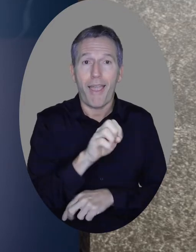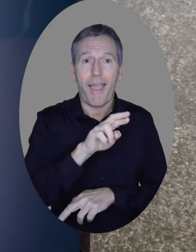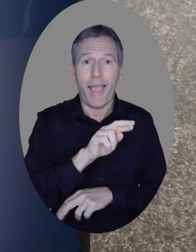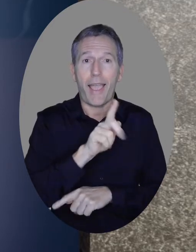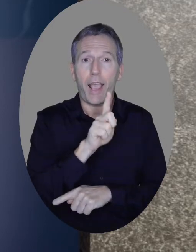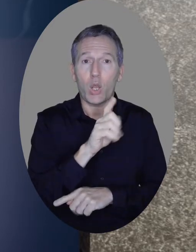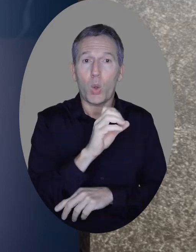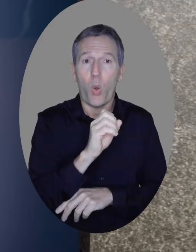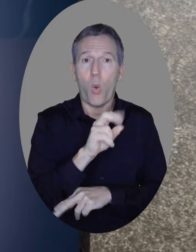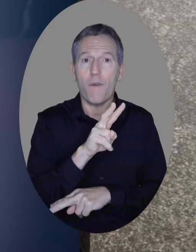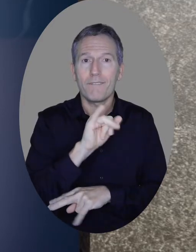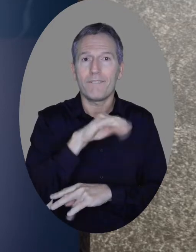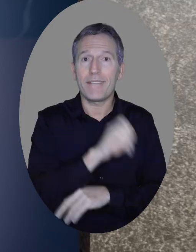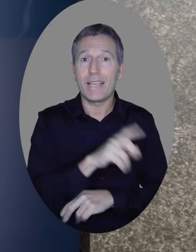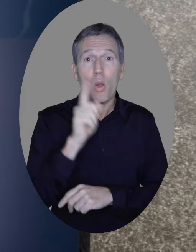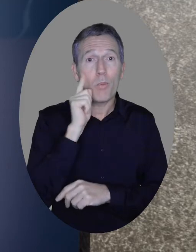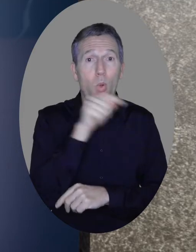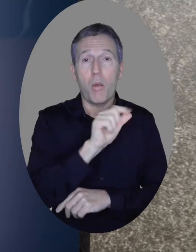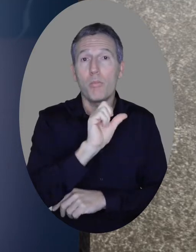Sauf que durant l'année 52 avant Jésus-Christ, tout a commencé à basculer.